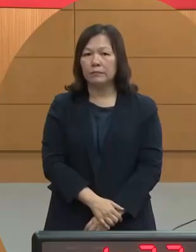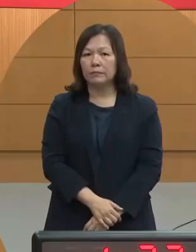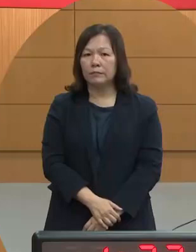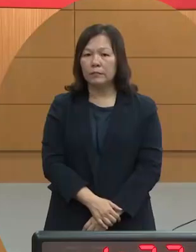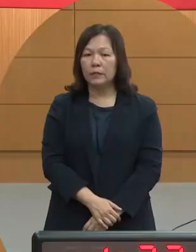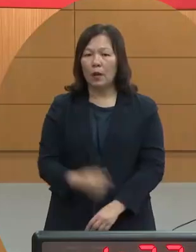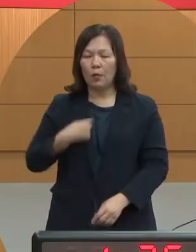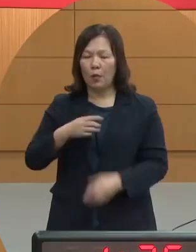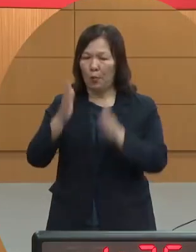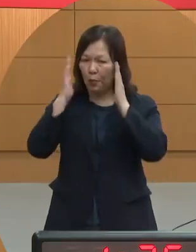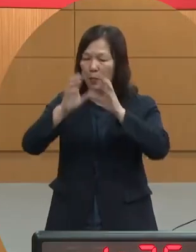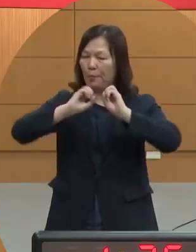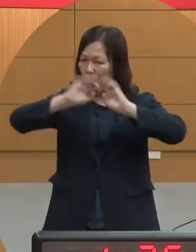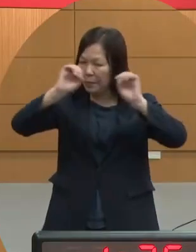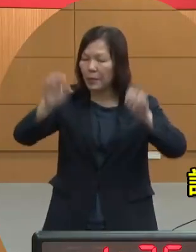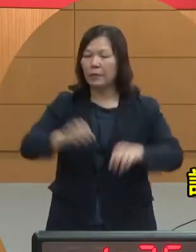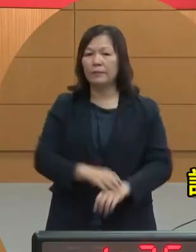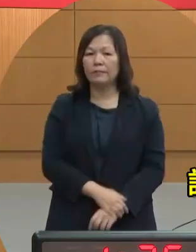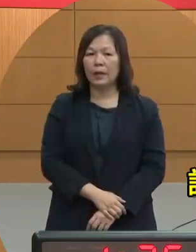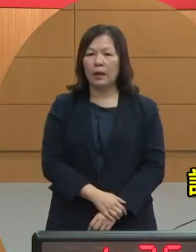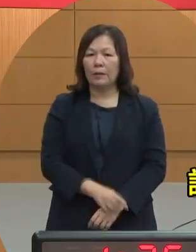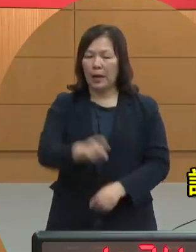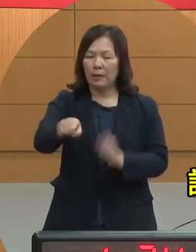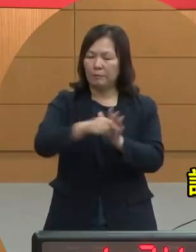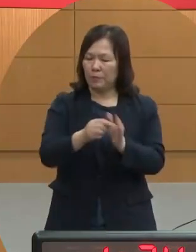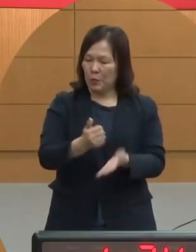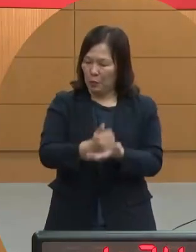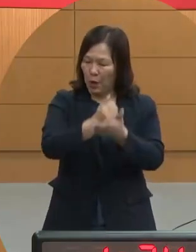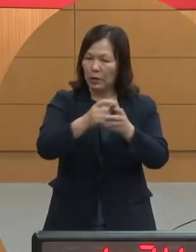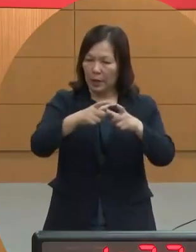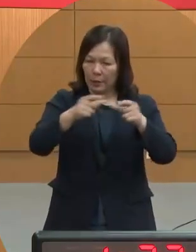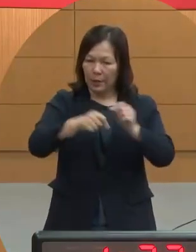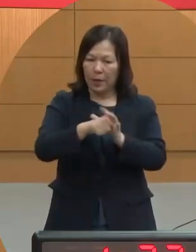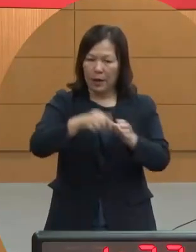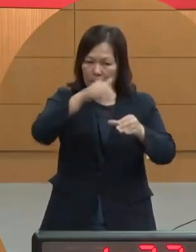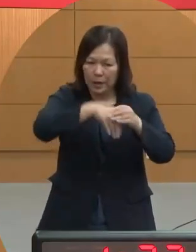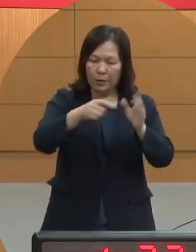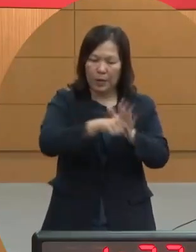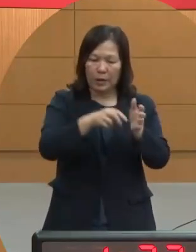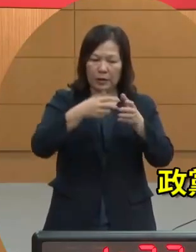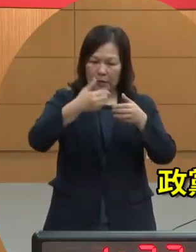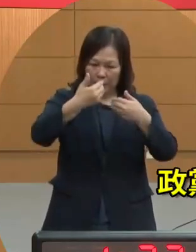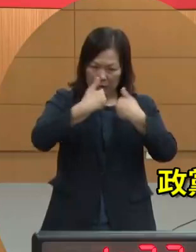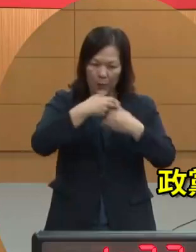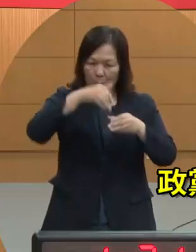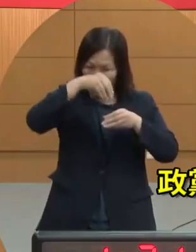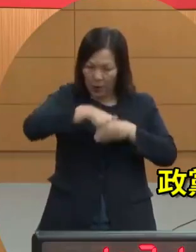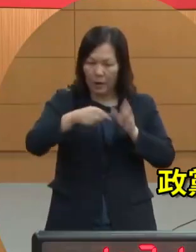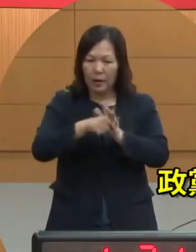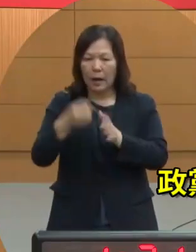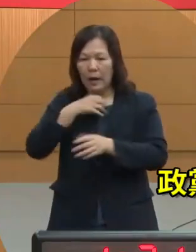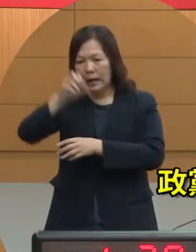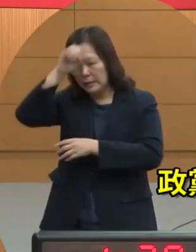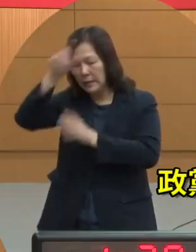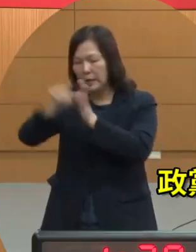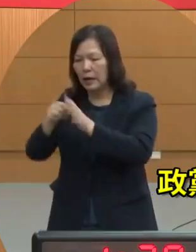我認真呼籲大家 請把你神聖的這一票 立委投給8號張怡 政黨投給六號的時代力量